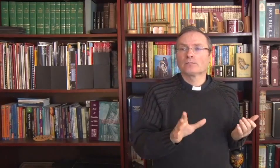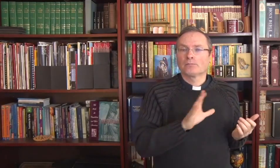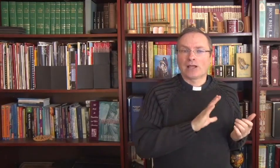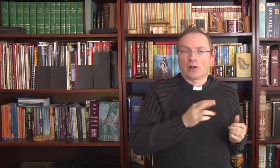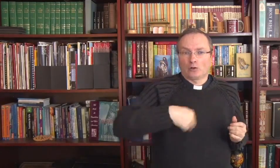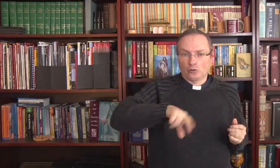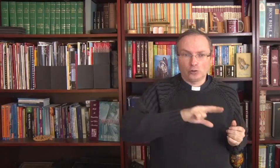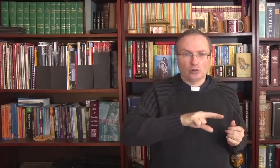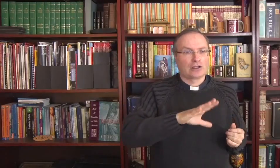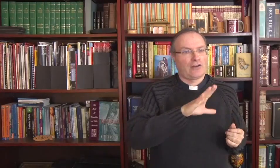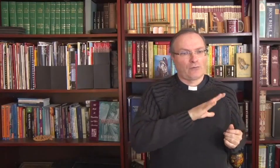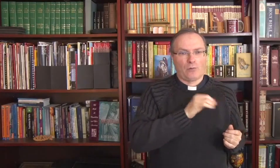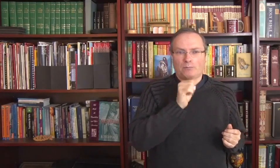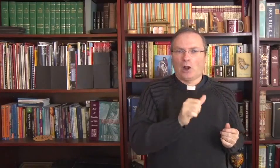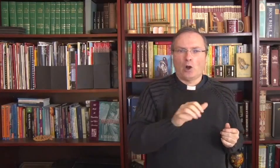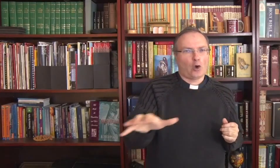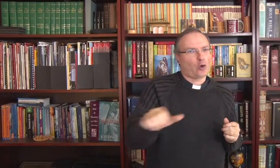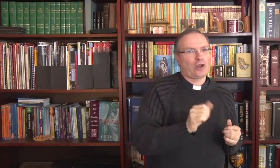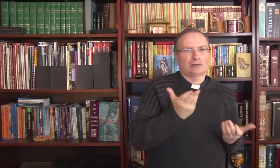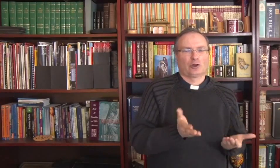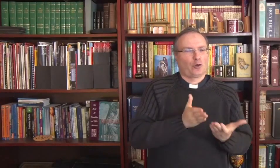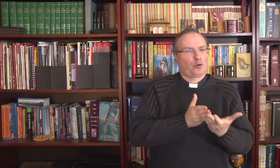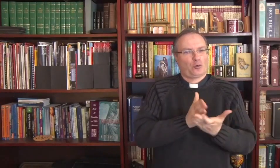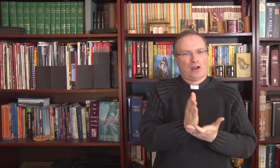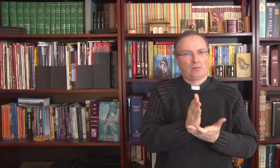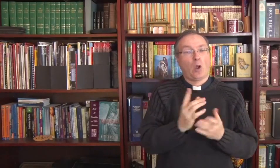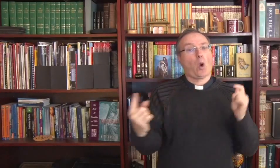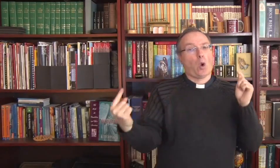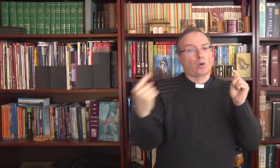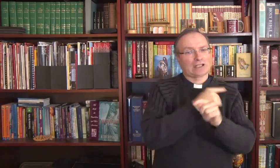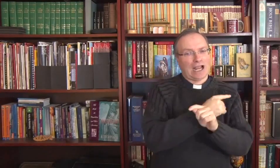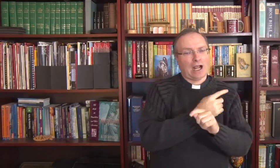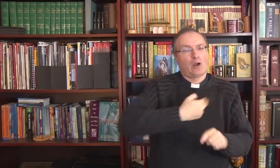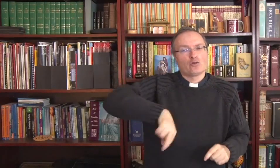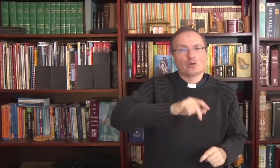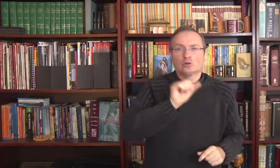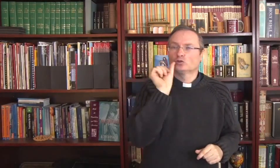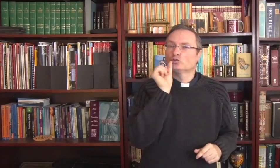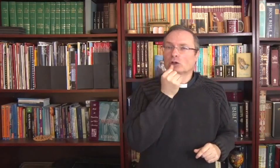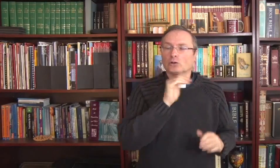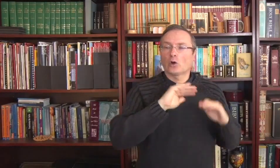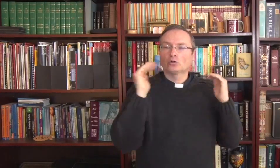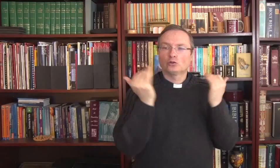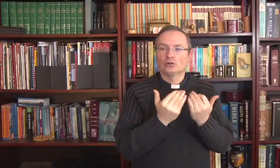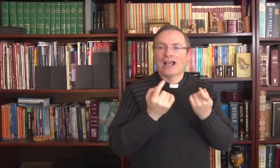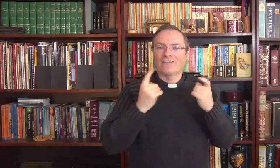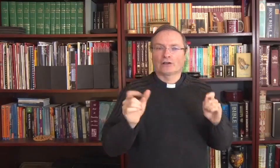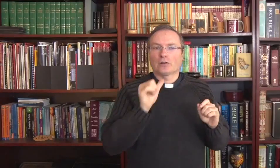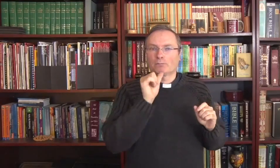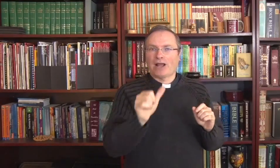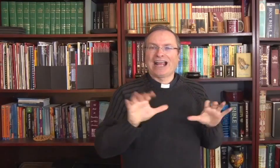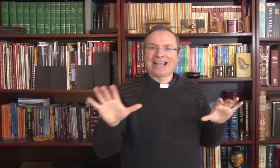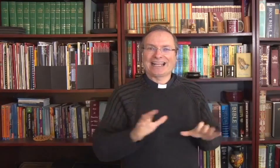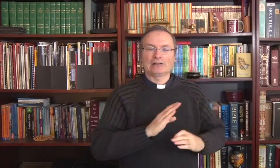Mais nous n’avons pas recouru à ce droit; au contraire, nous supportons tout afin de ne pas créer